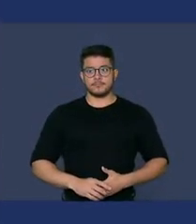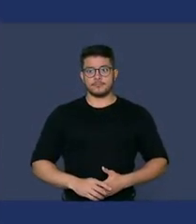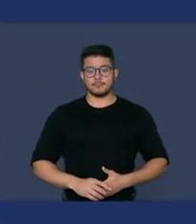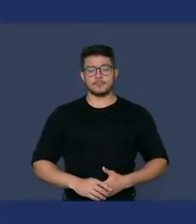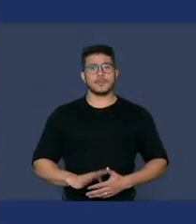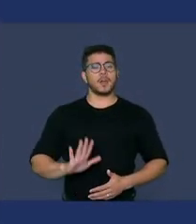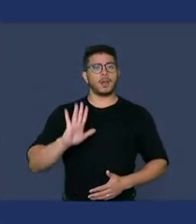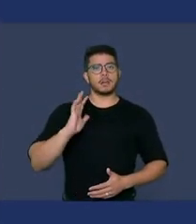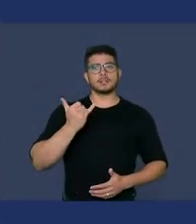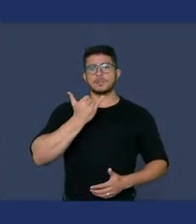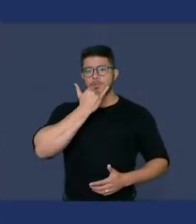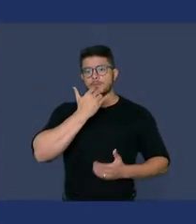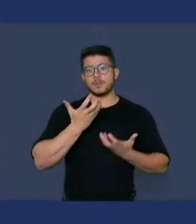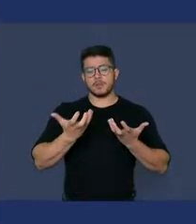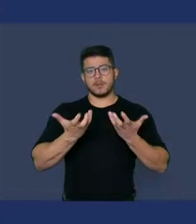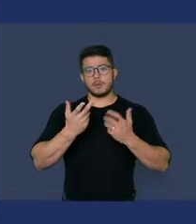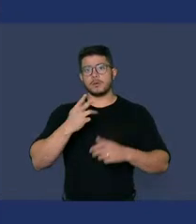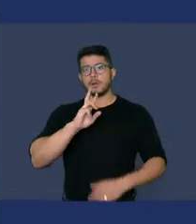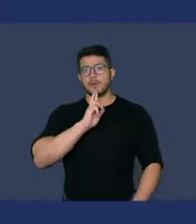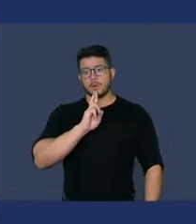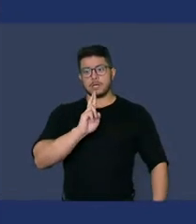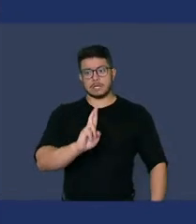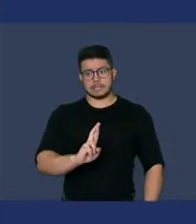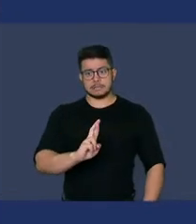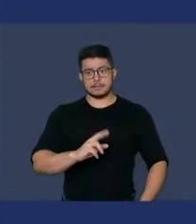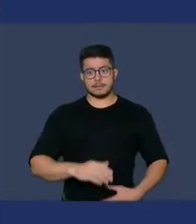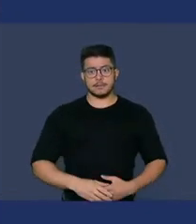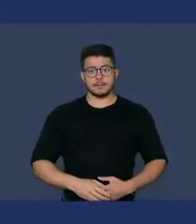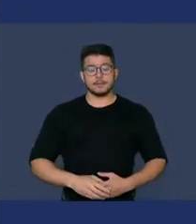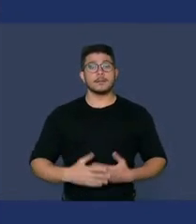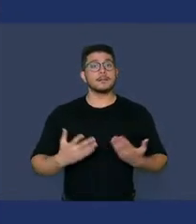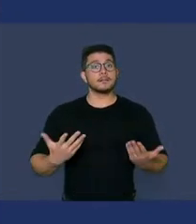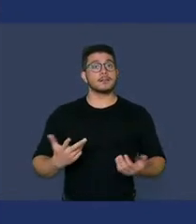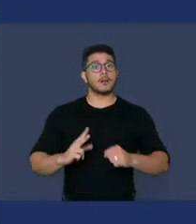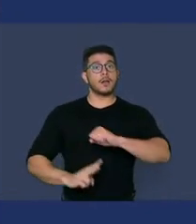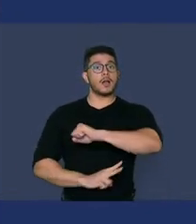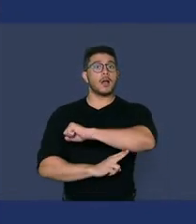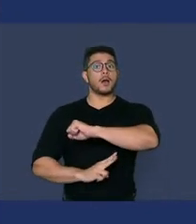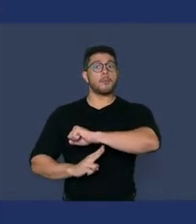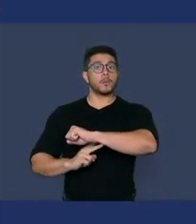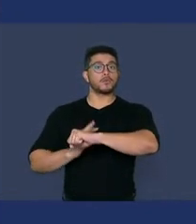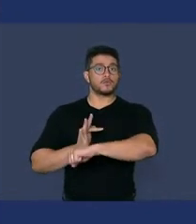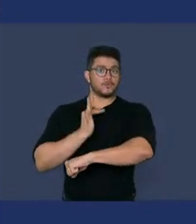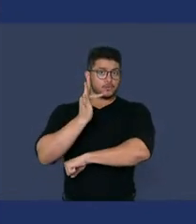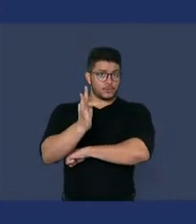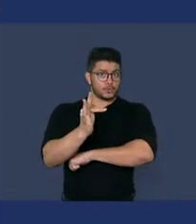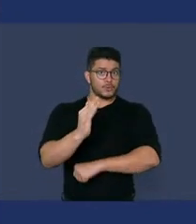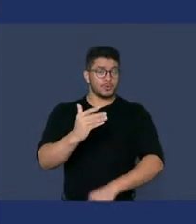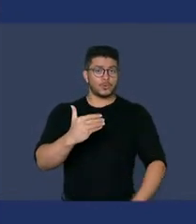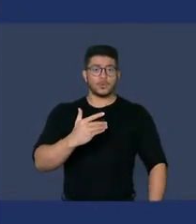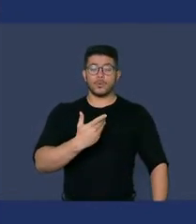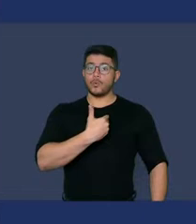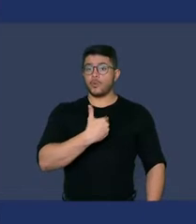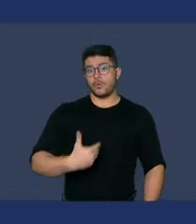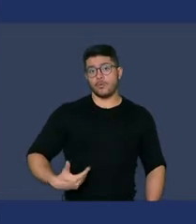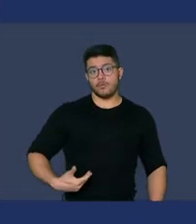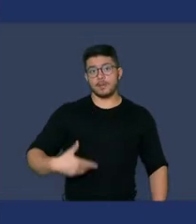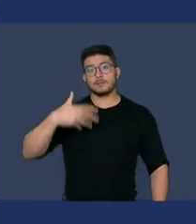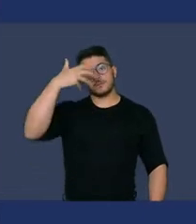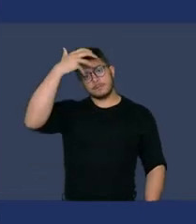TAMANHO MESMO ASSUNTO NESSA COLOCAÇÃO, MUITO OBRIGADO. EU FUI MENCIONADO PELO DEPUTADO ELI, EU GOSTO RIA DE RESPONDER. A PONTE PARA O FUTURO, O GOVERNO MICHEL